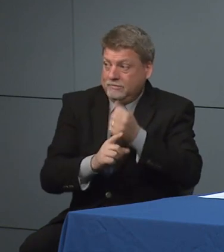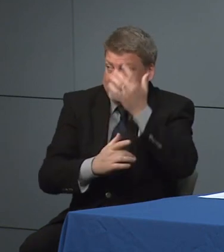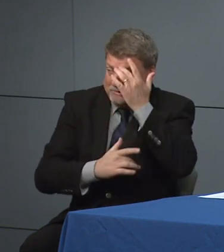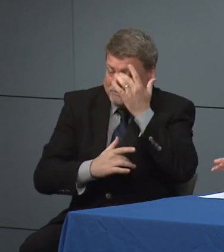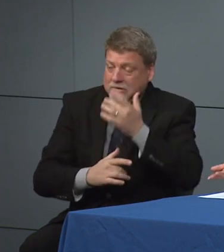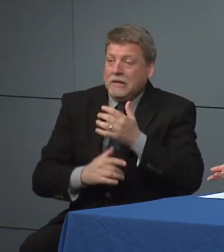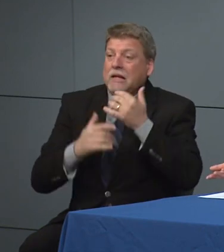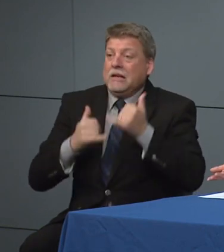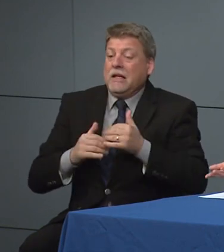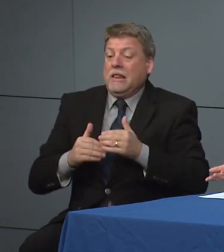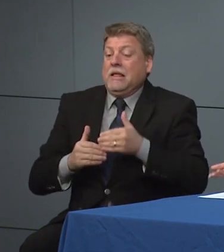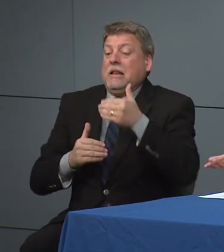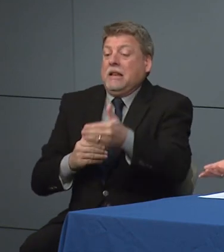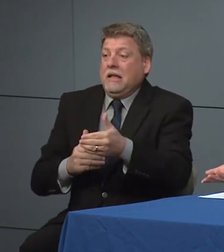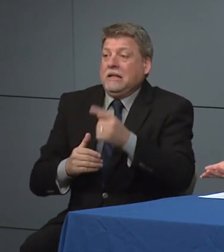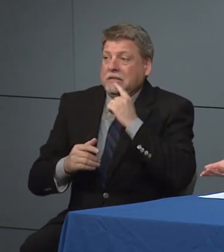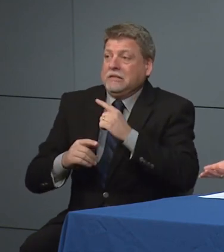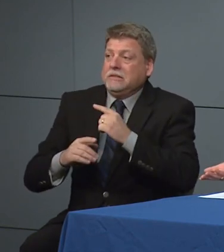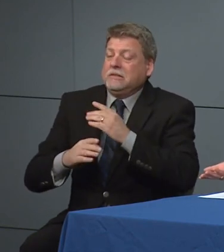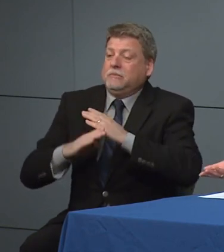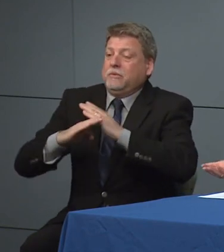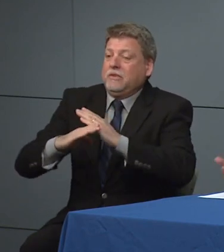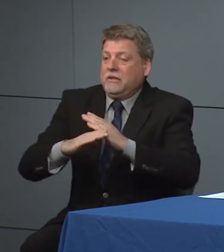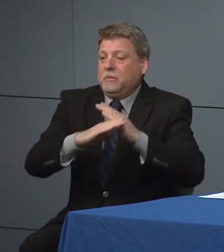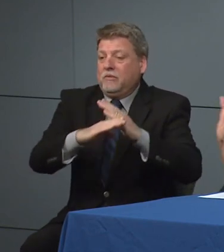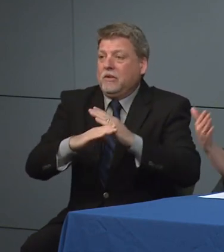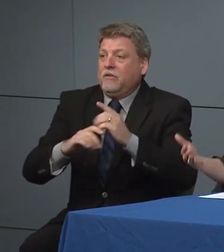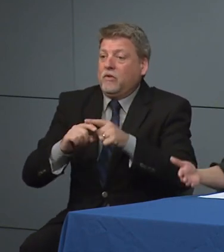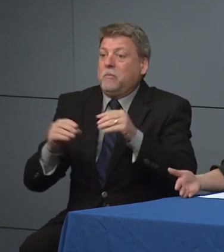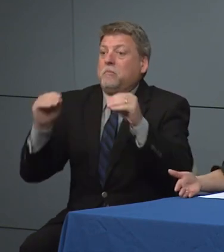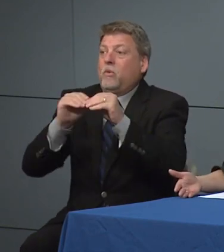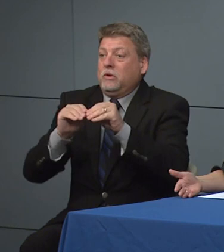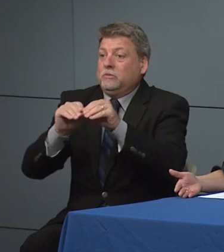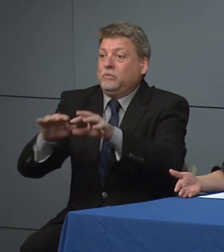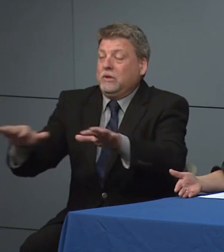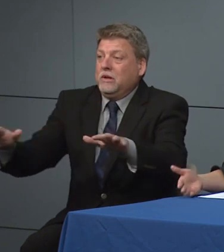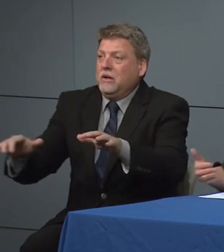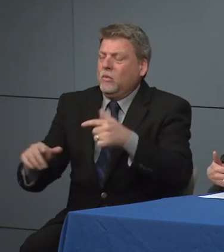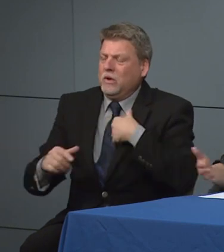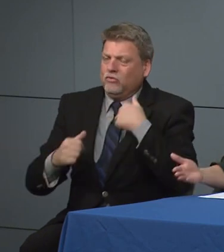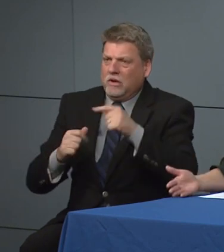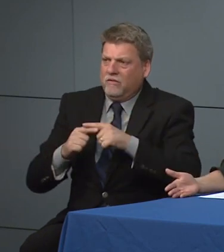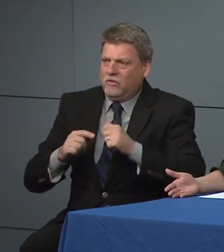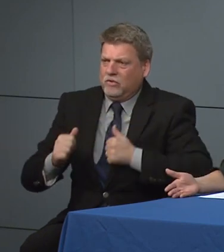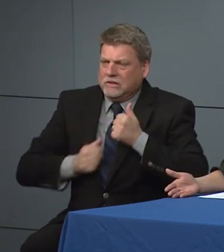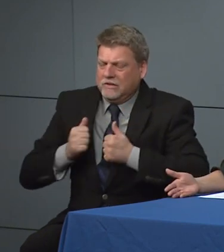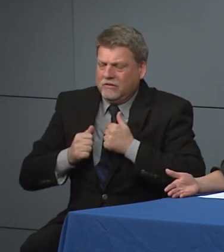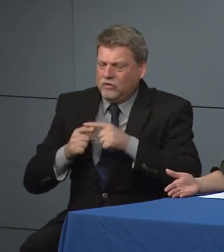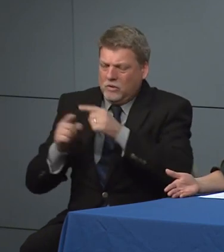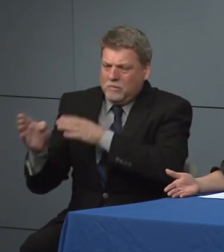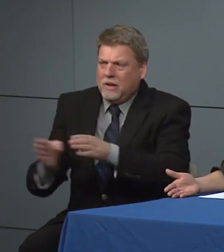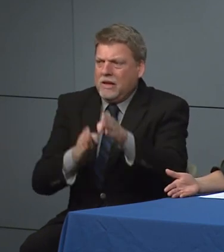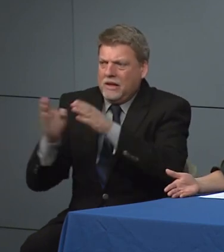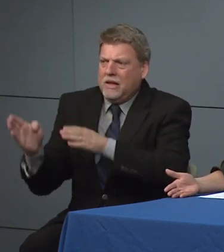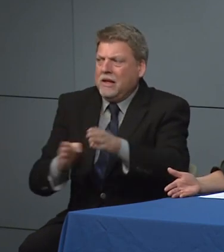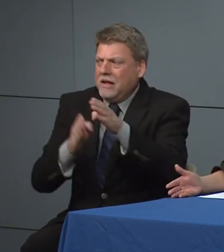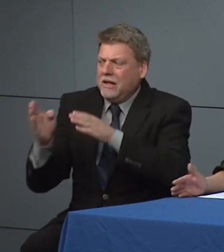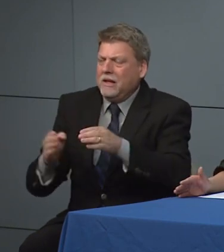pero activos ahora estamos pasando una etapa de mitigación comunitaria hemos estado pensando a futuro te lo que